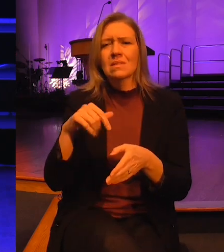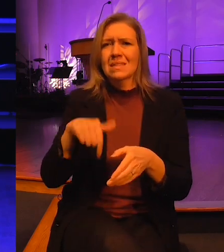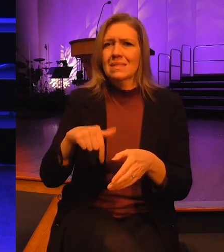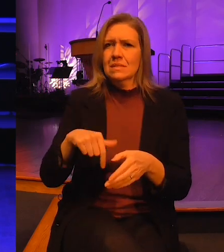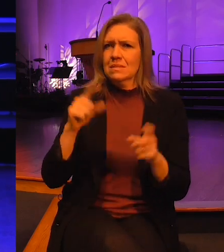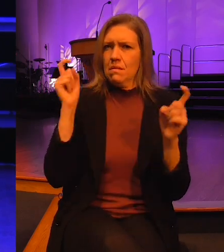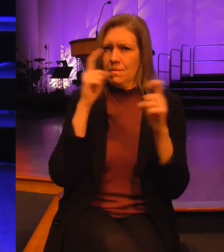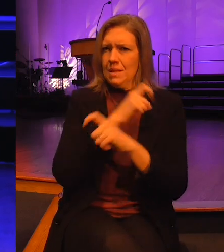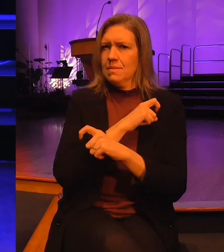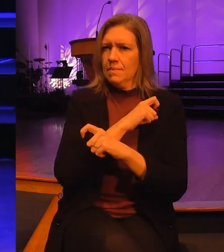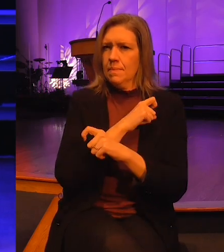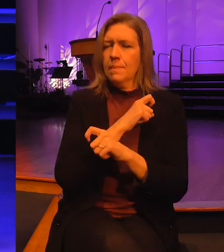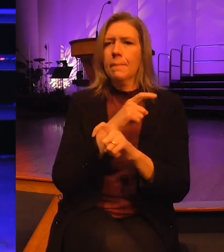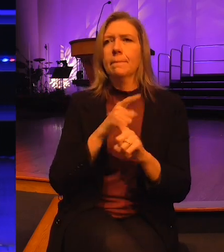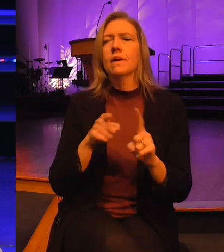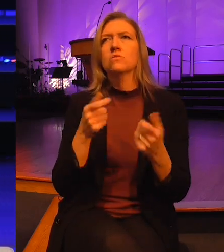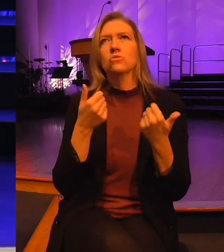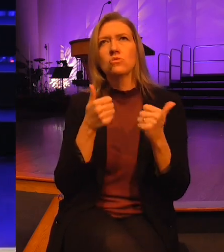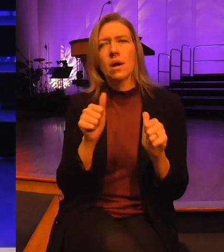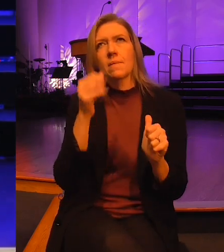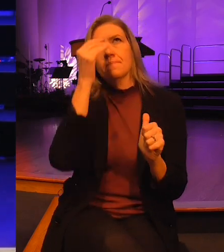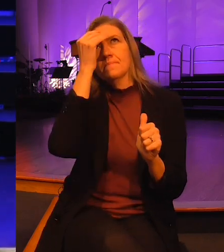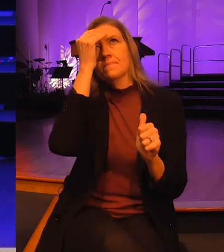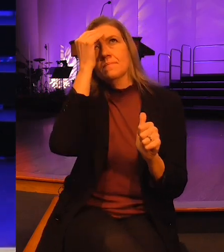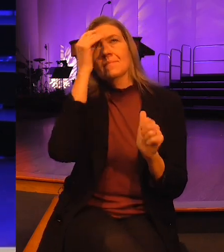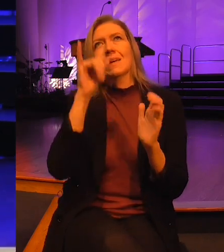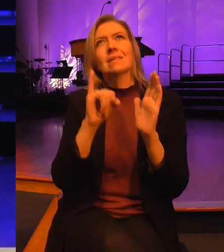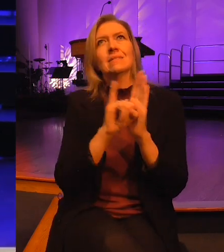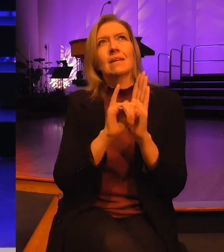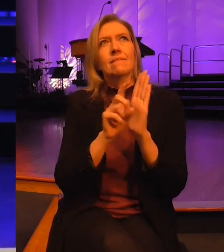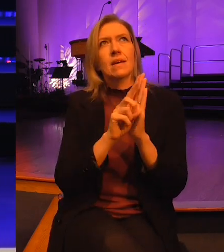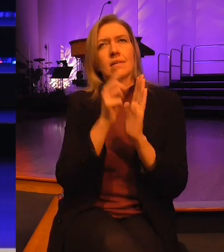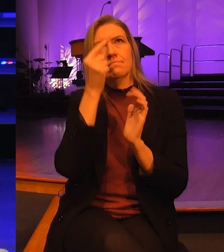quiero que identifiques si lo que necesitas liberar es el desafío, la persona, la